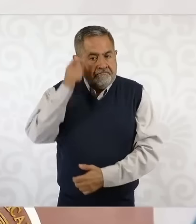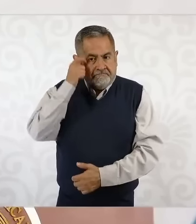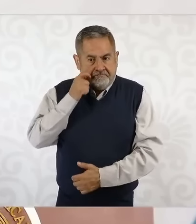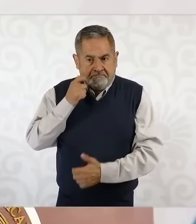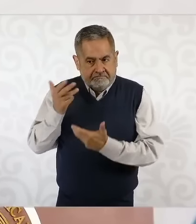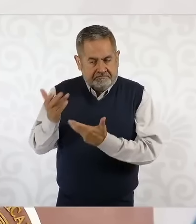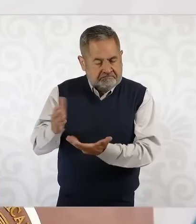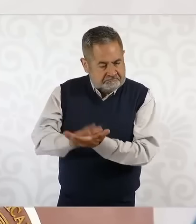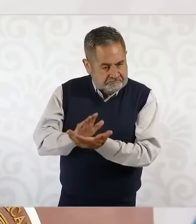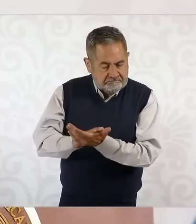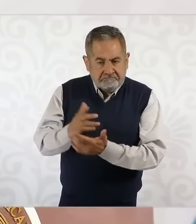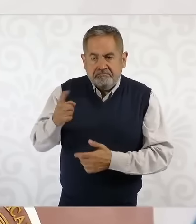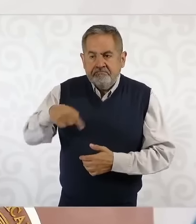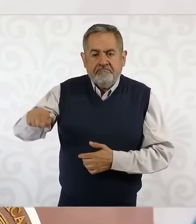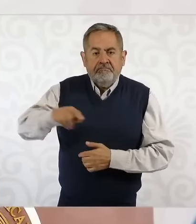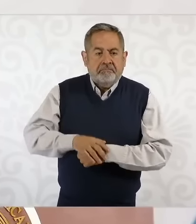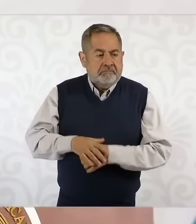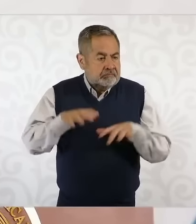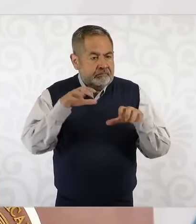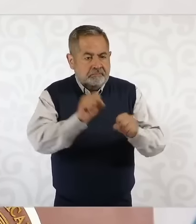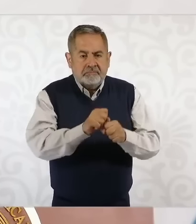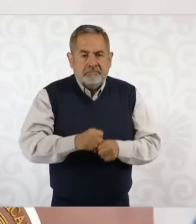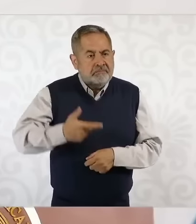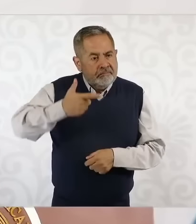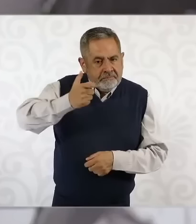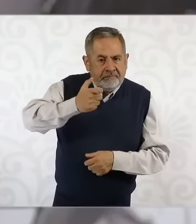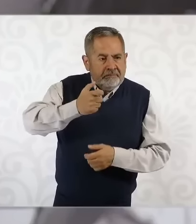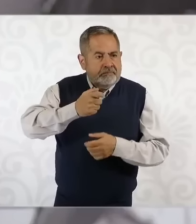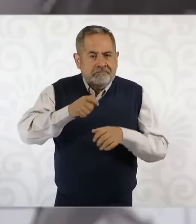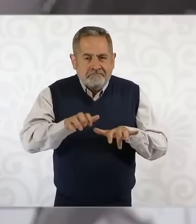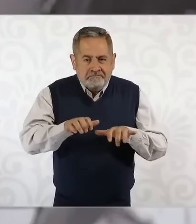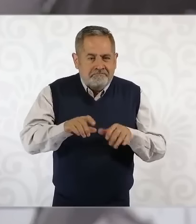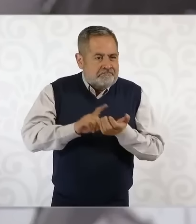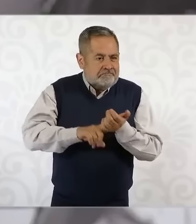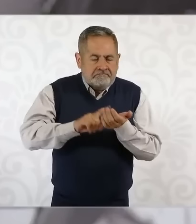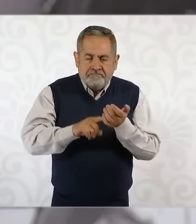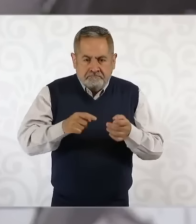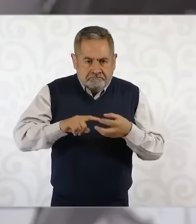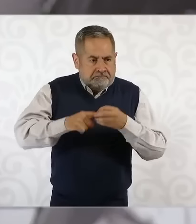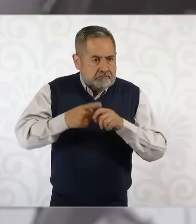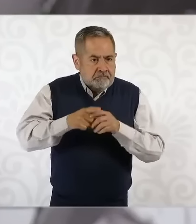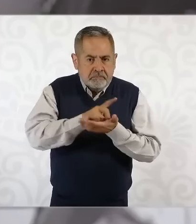Se aseguraron armas de fuego, narcóticos y equipos tecnológicos. Como resultado de estas detenciones,